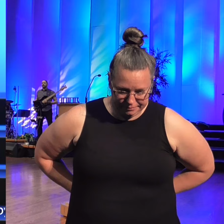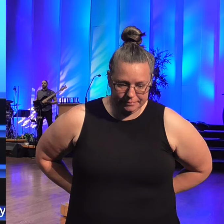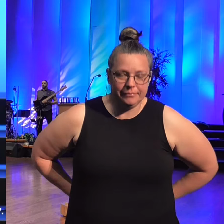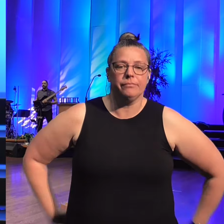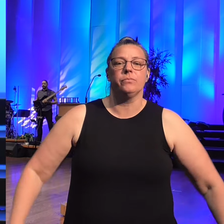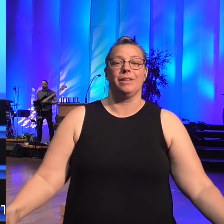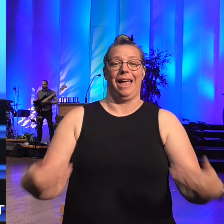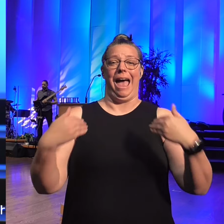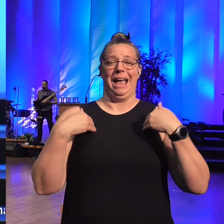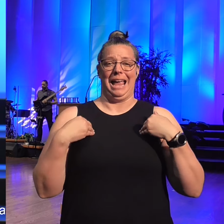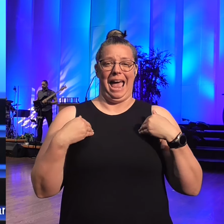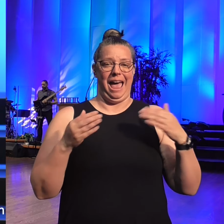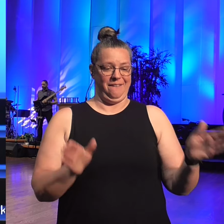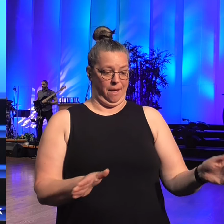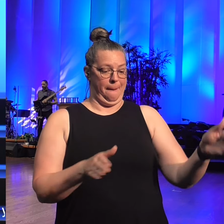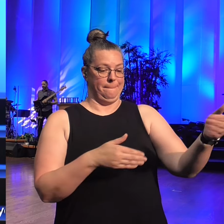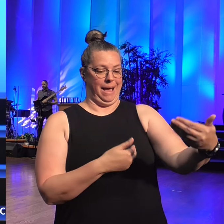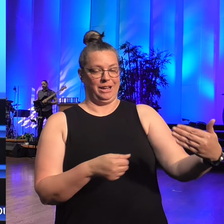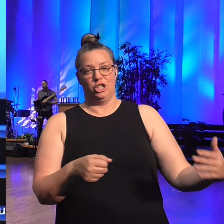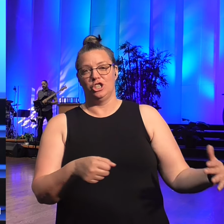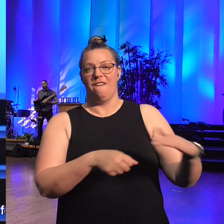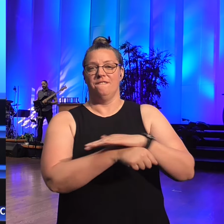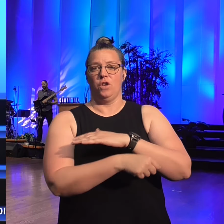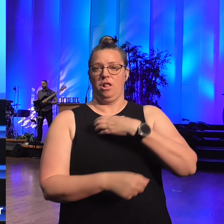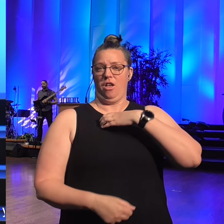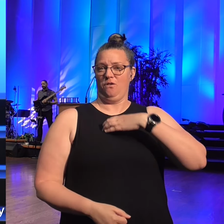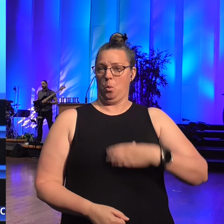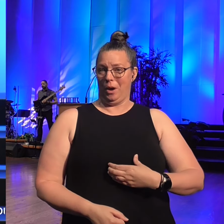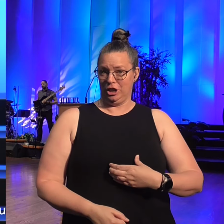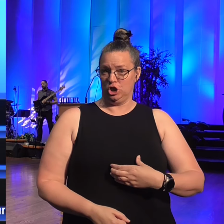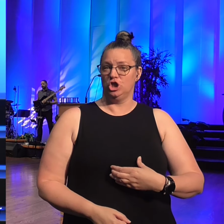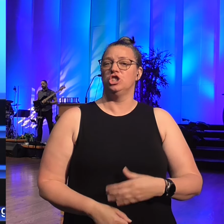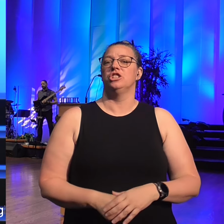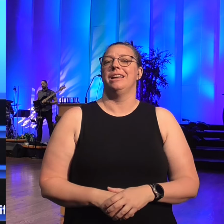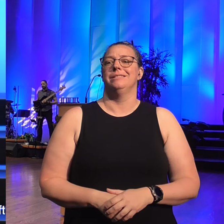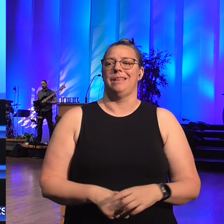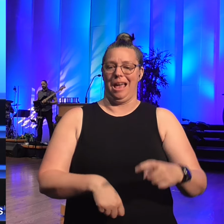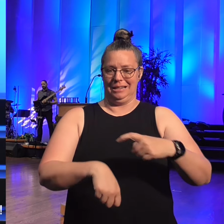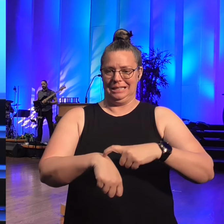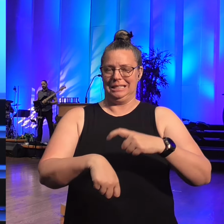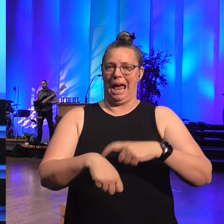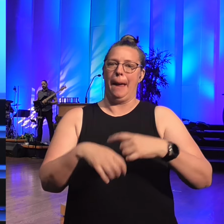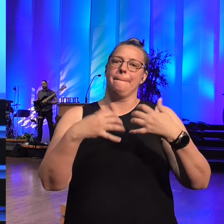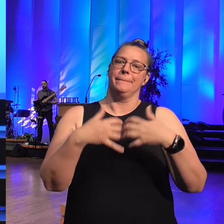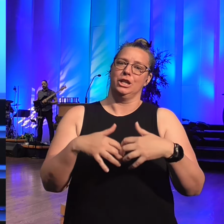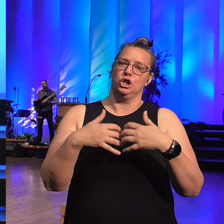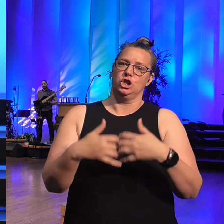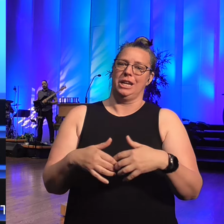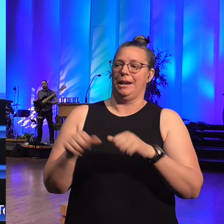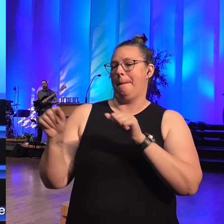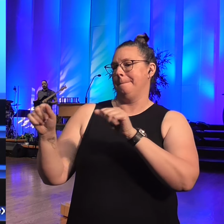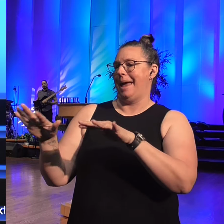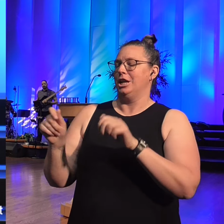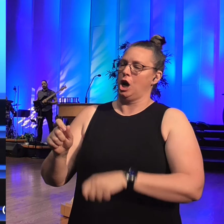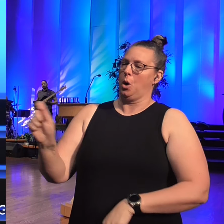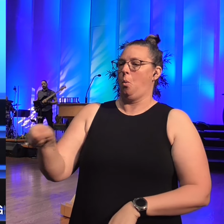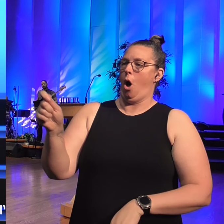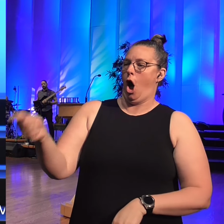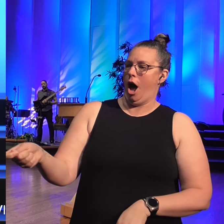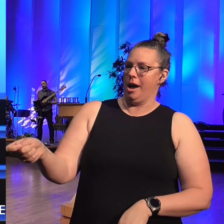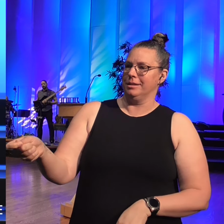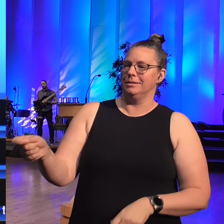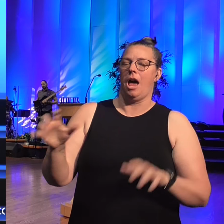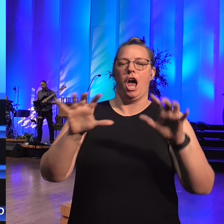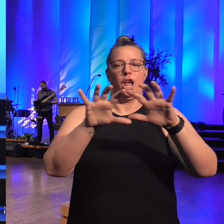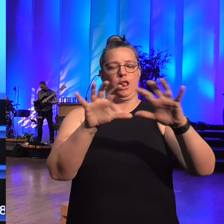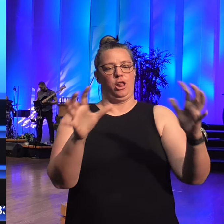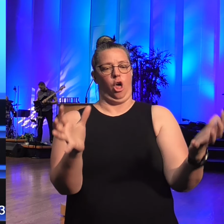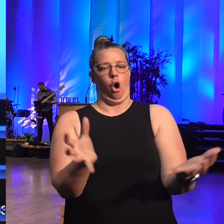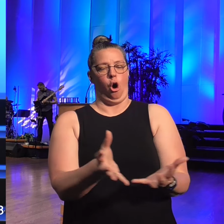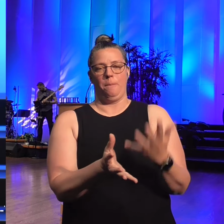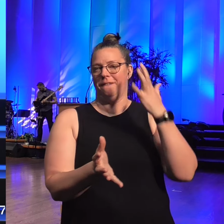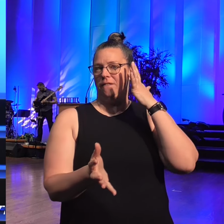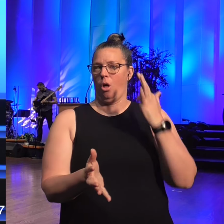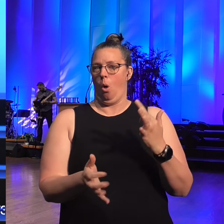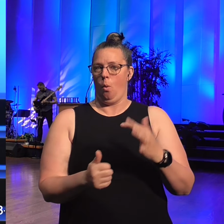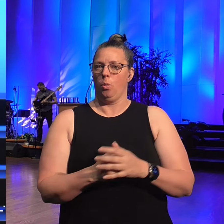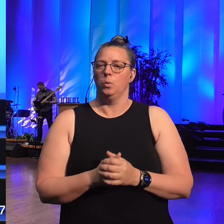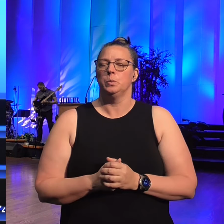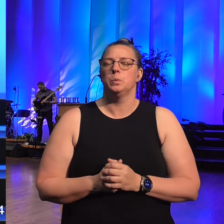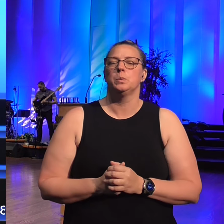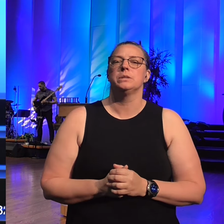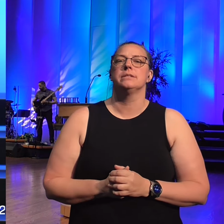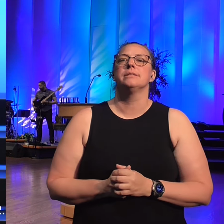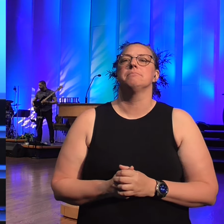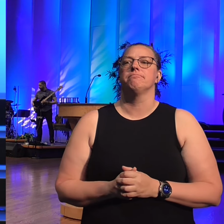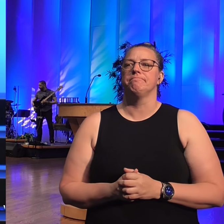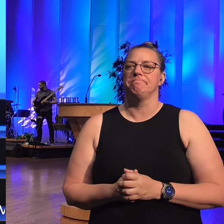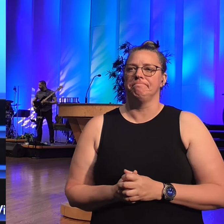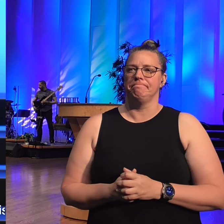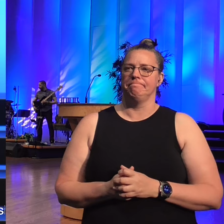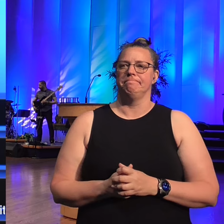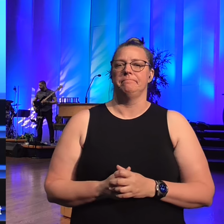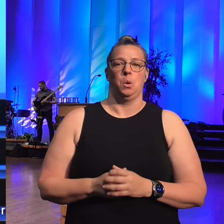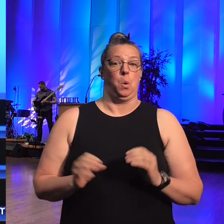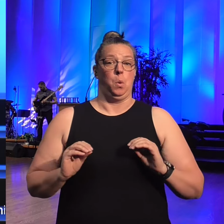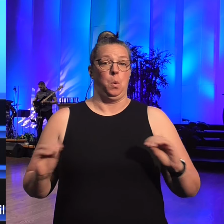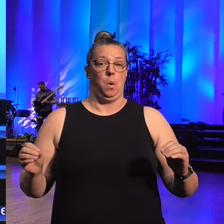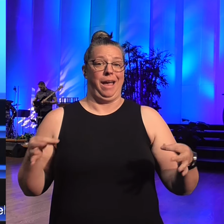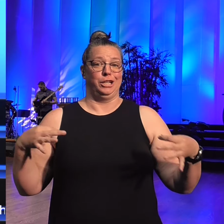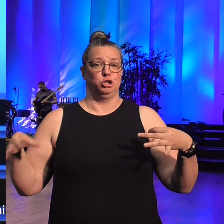lleno de [Música] deseos Una máquina del tiempo una varita mágica un globo hecho de oro Sin instrucciones ni